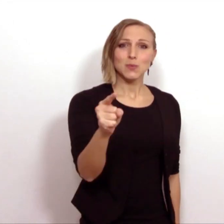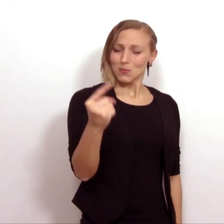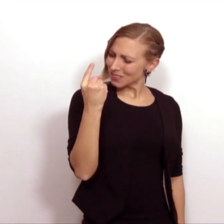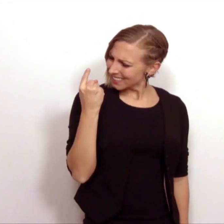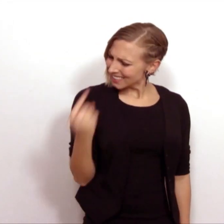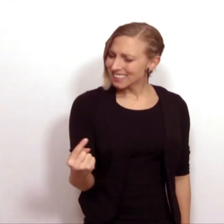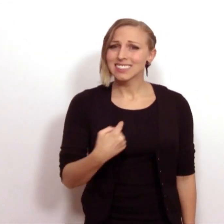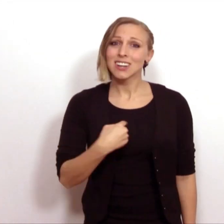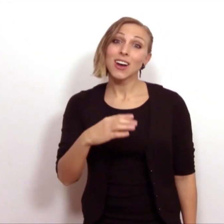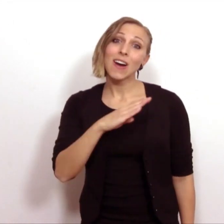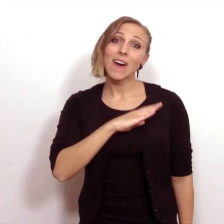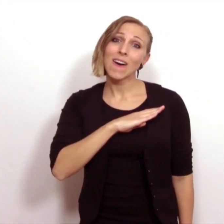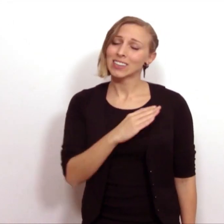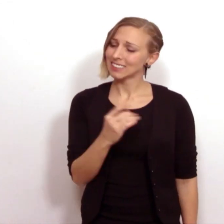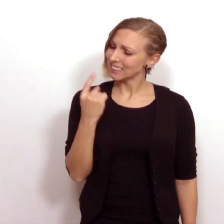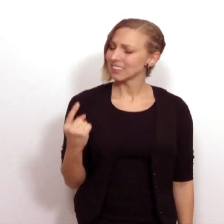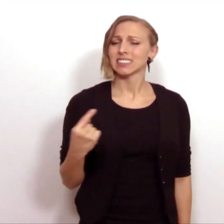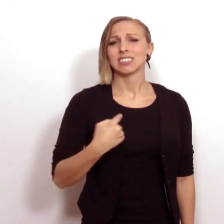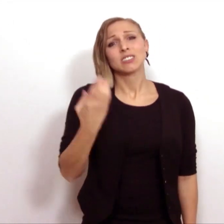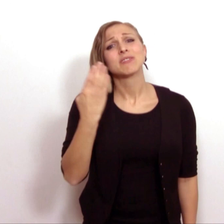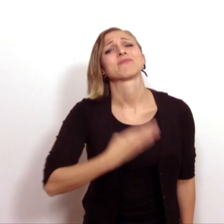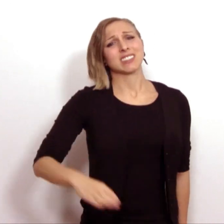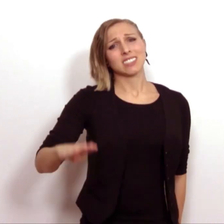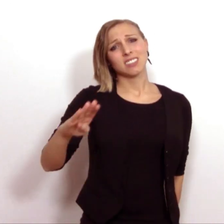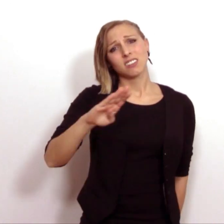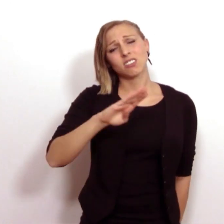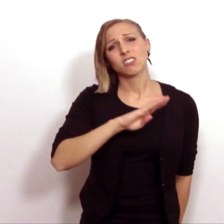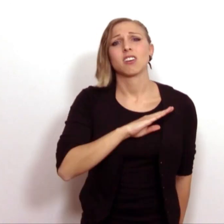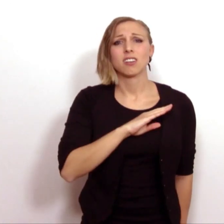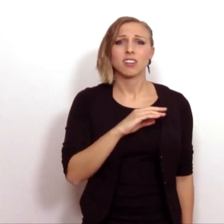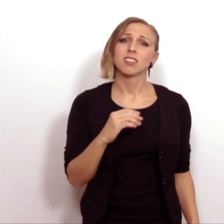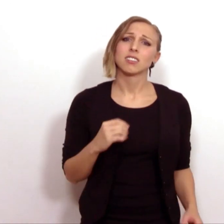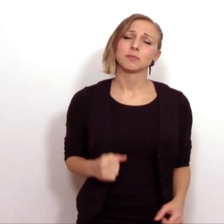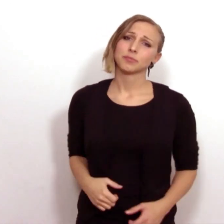Du är allt jag har och allt jag ber om.